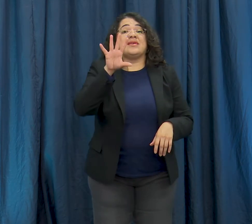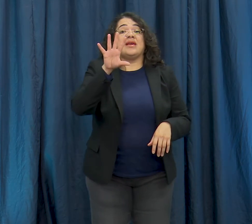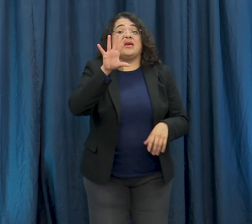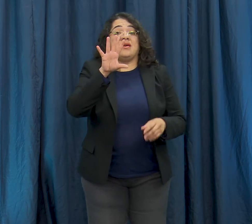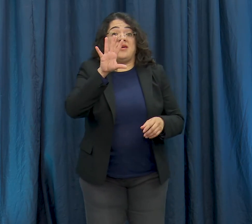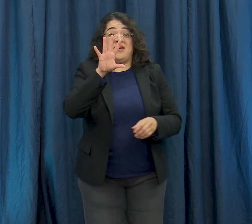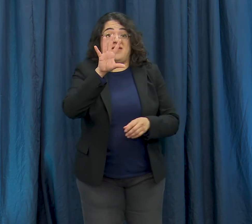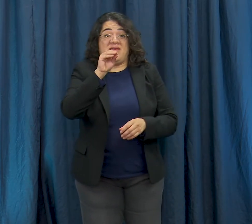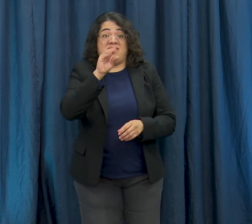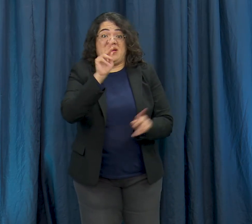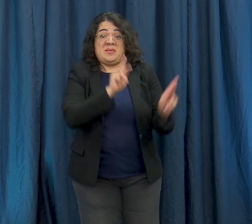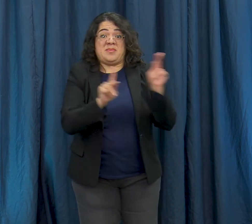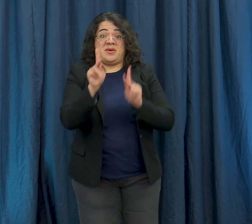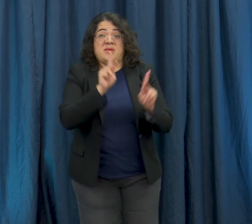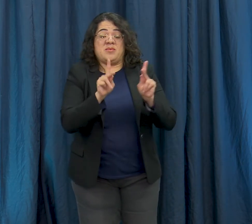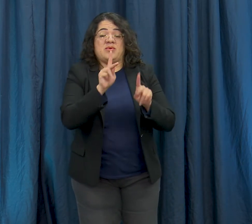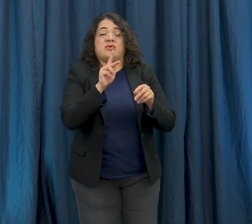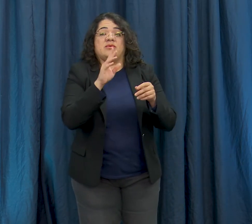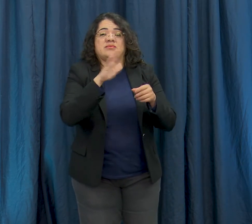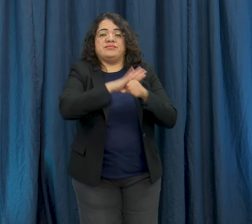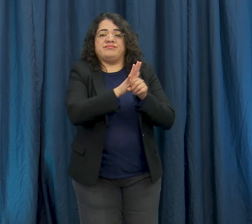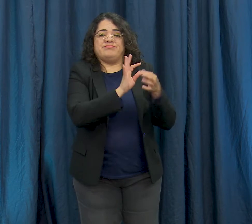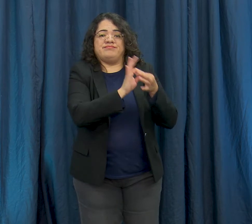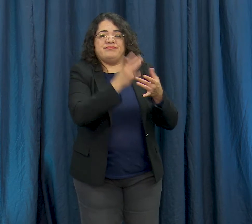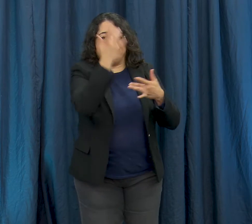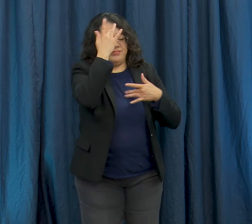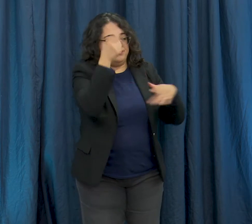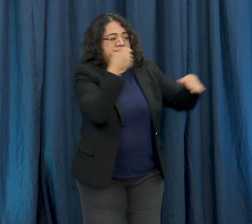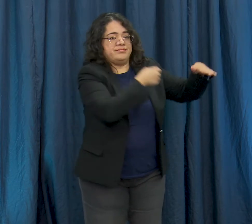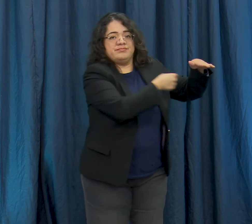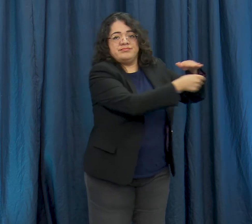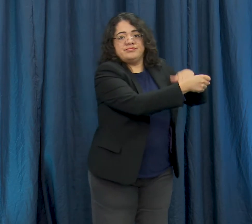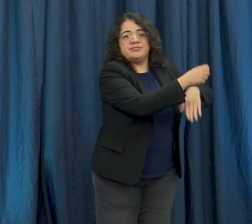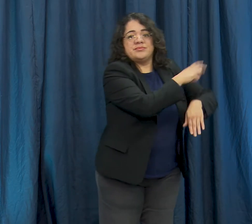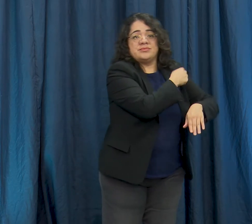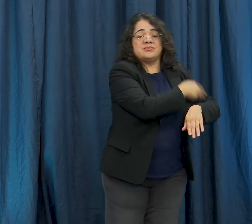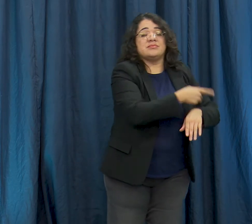Hospital treinta y cinco de estas palace' me n toes Astana's